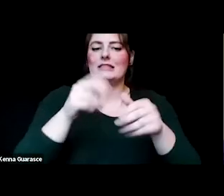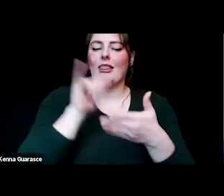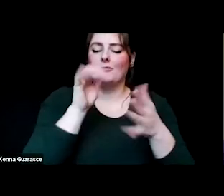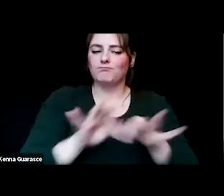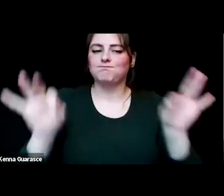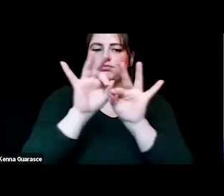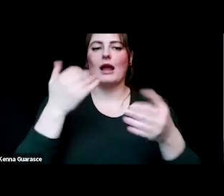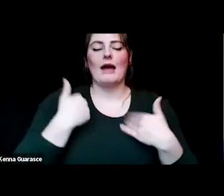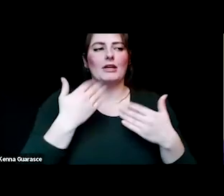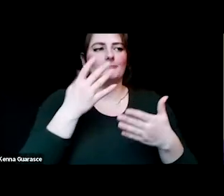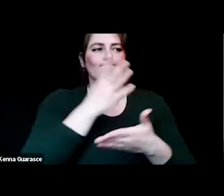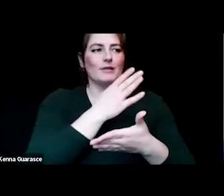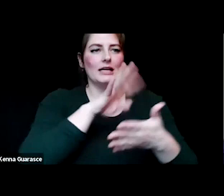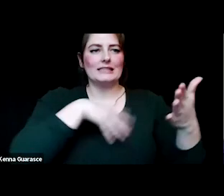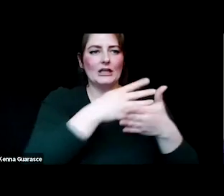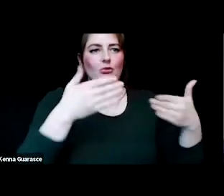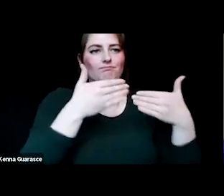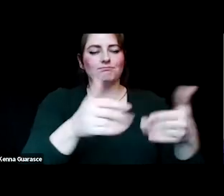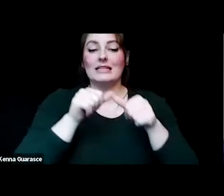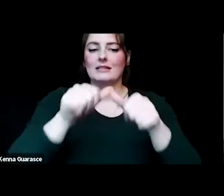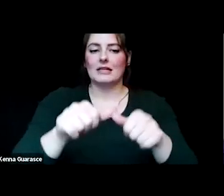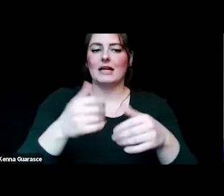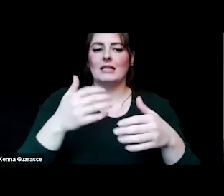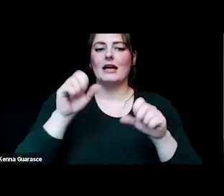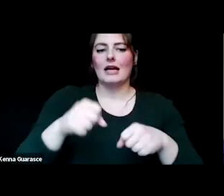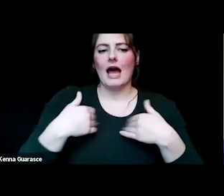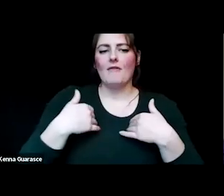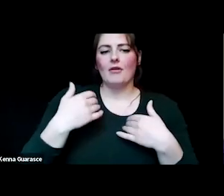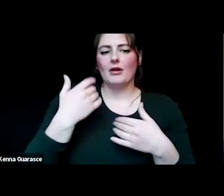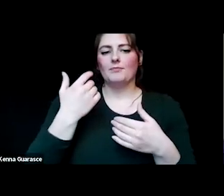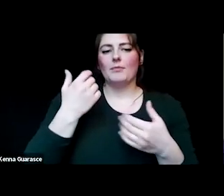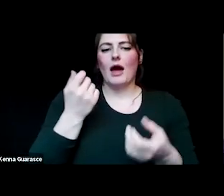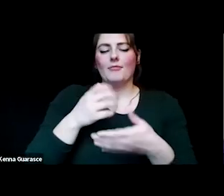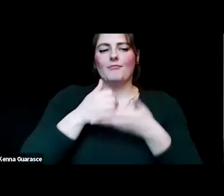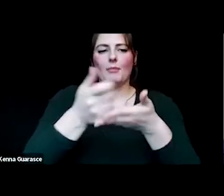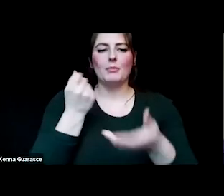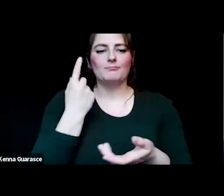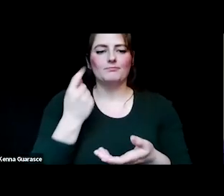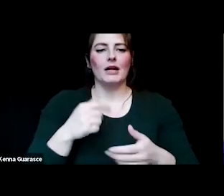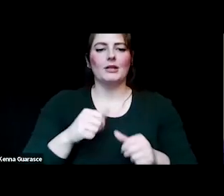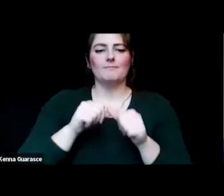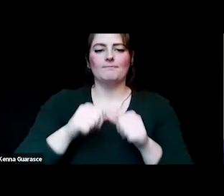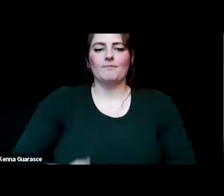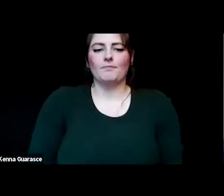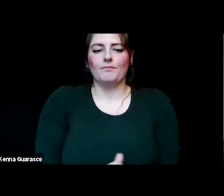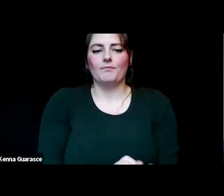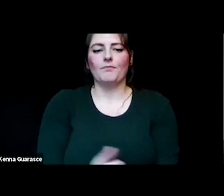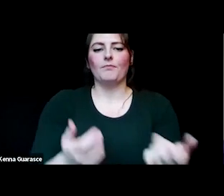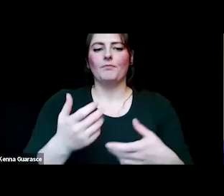les permite mantener la fe y saber que hay organizaciones que se preocupan por ellos.